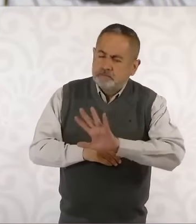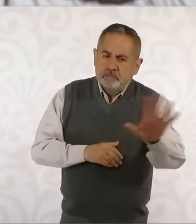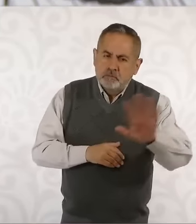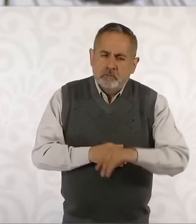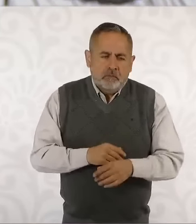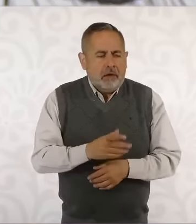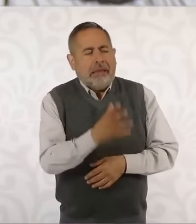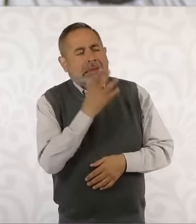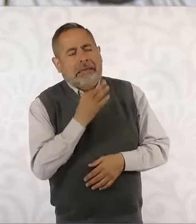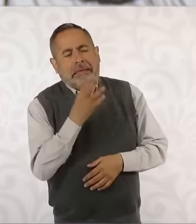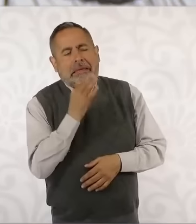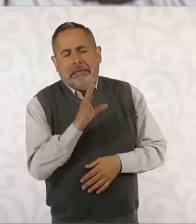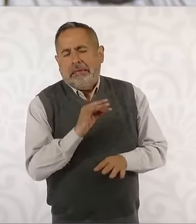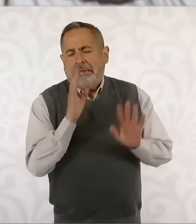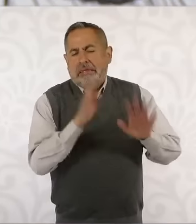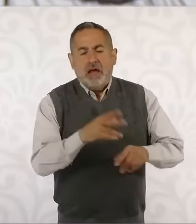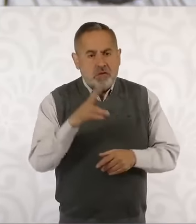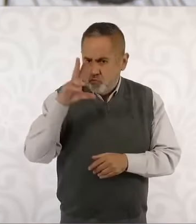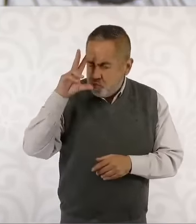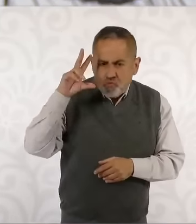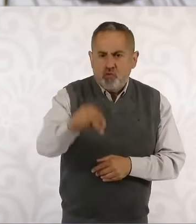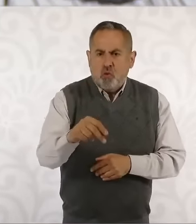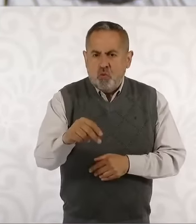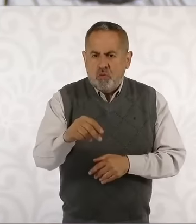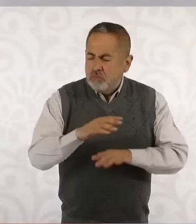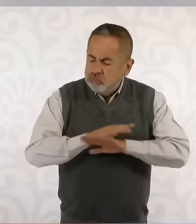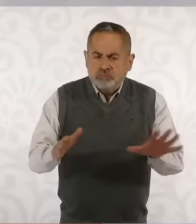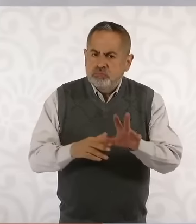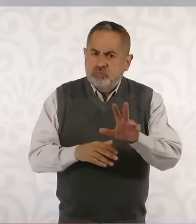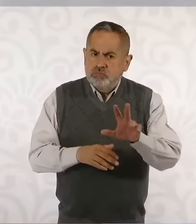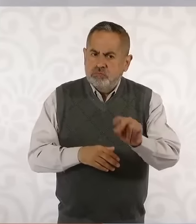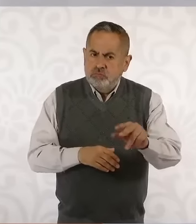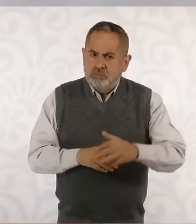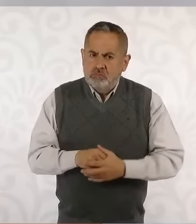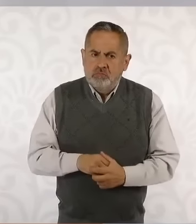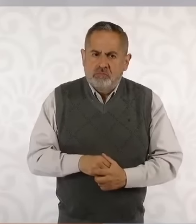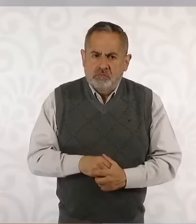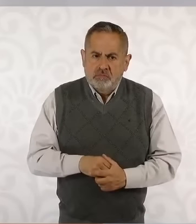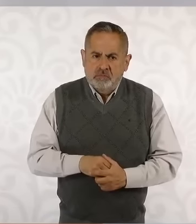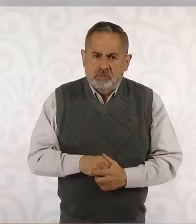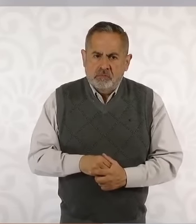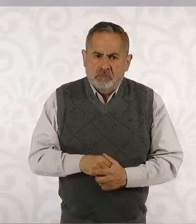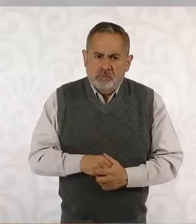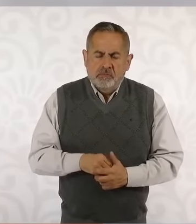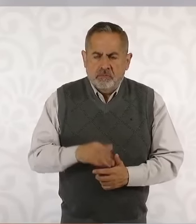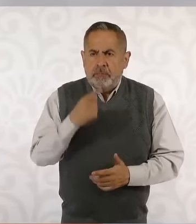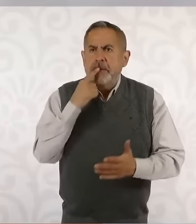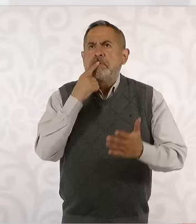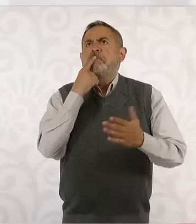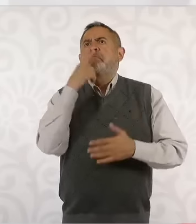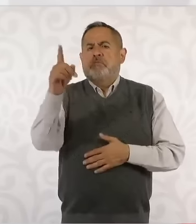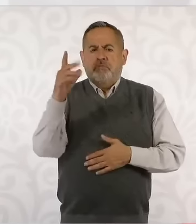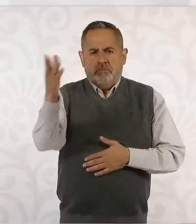si hubiera sido cualquier cosa. Entonces, sí eh eh presenté la denuncia. es una querella